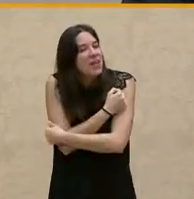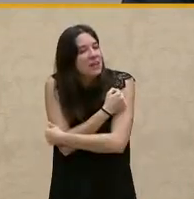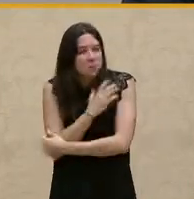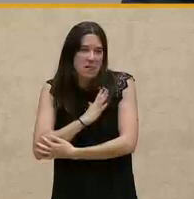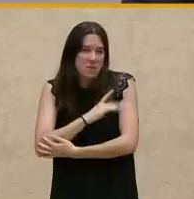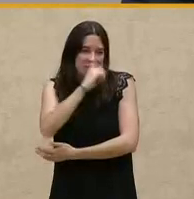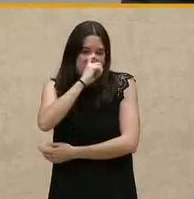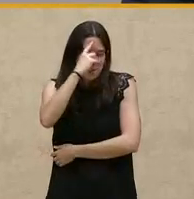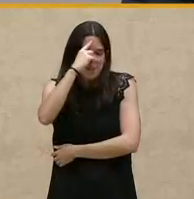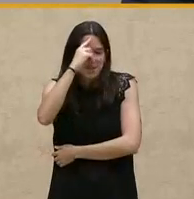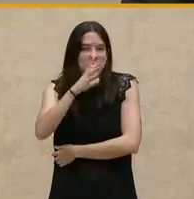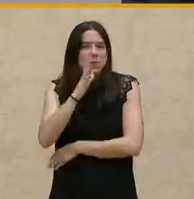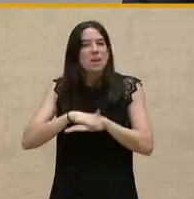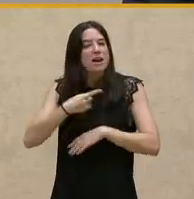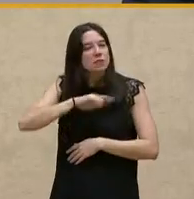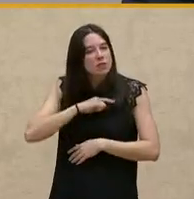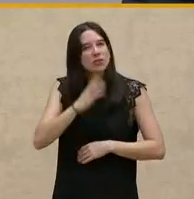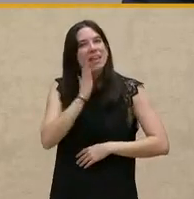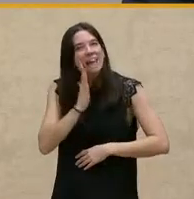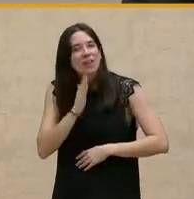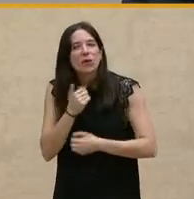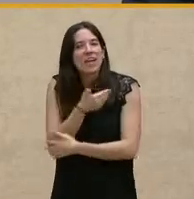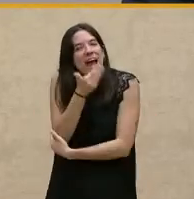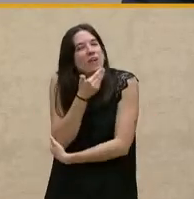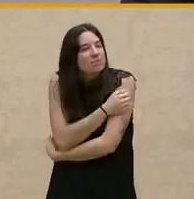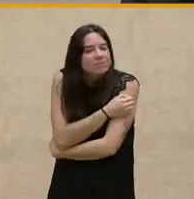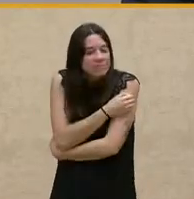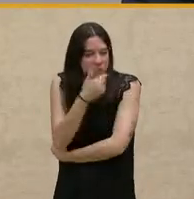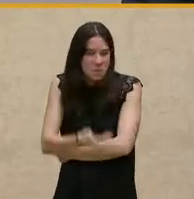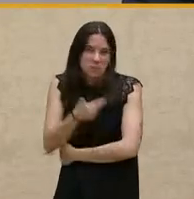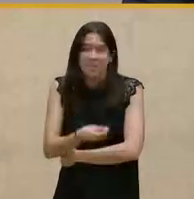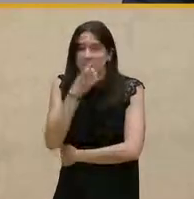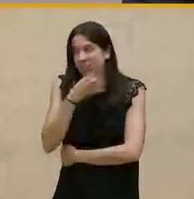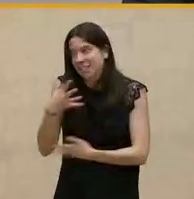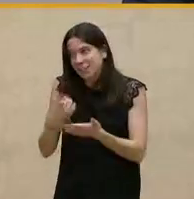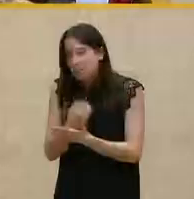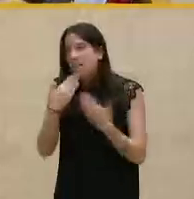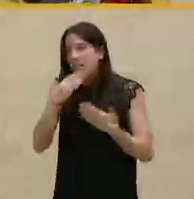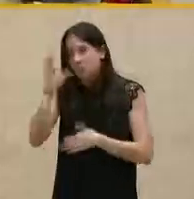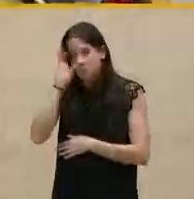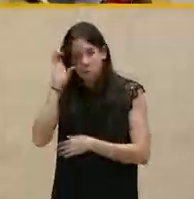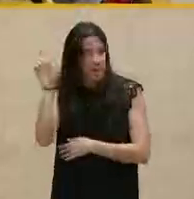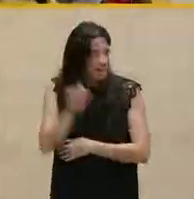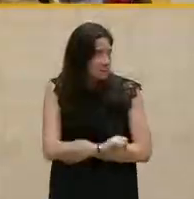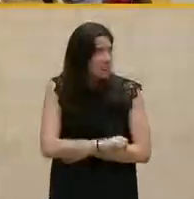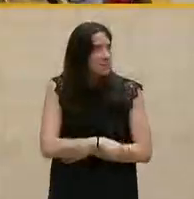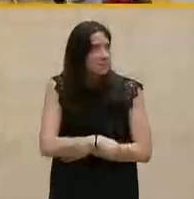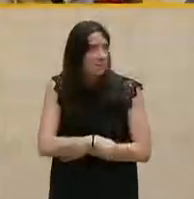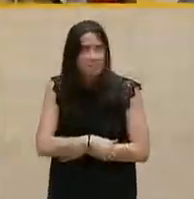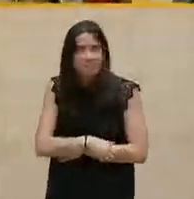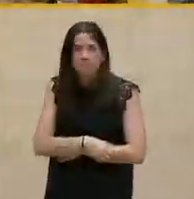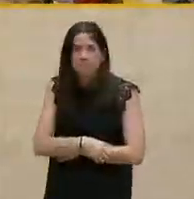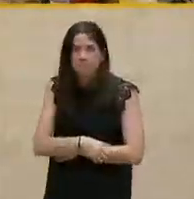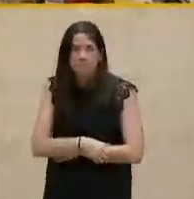el tacto y ese calor es muy importante. Buenas tardes a todos, gracias por escuchar.